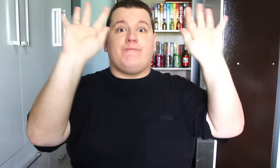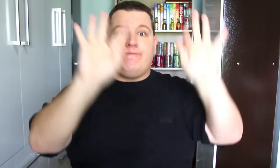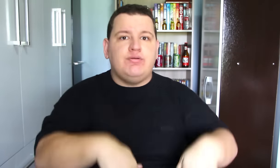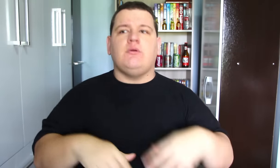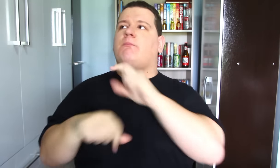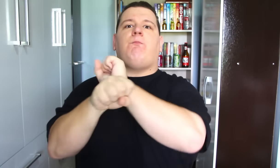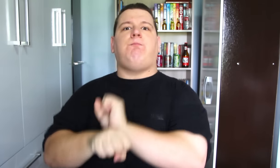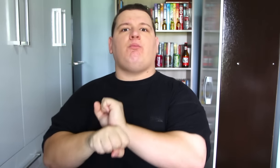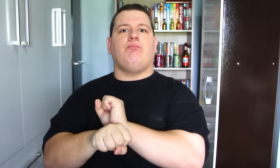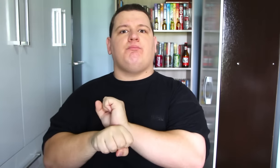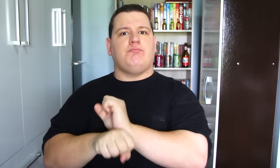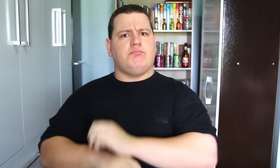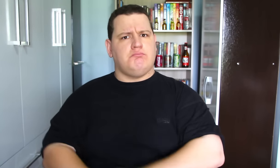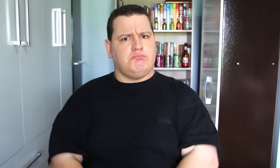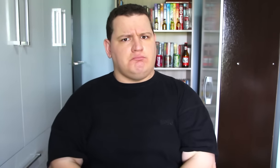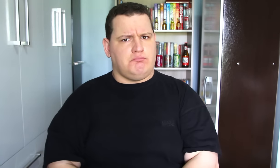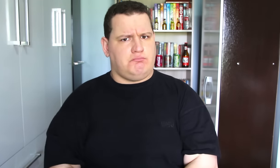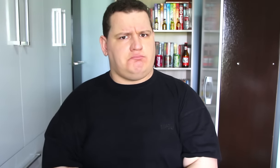Até terminar as gravações, pararam de ficar tortos.